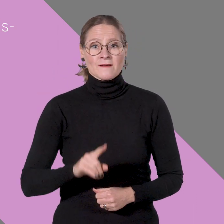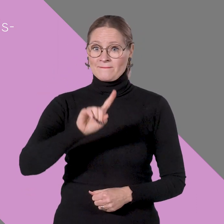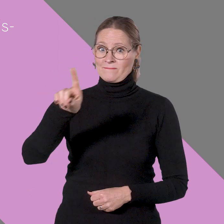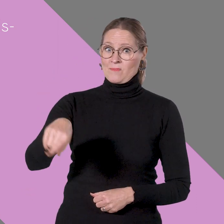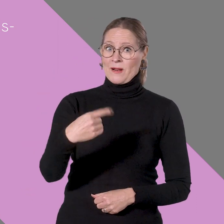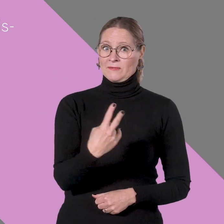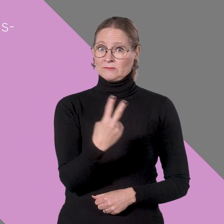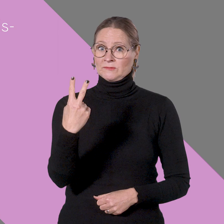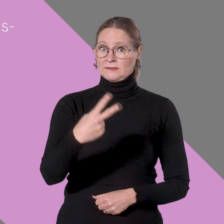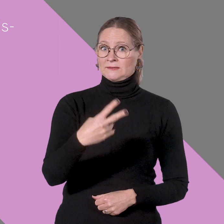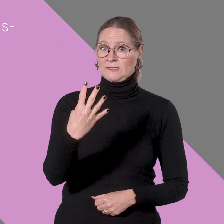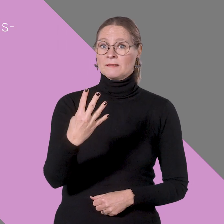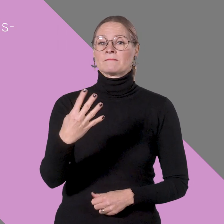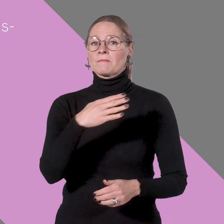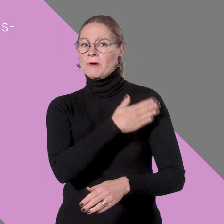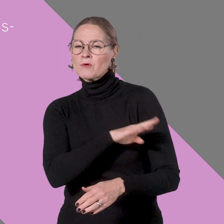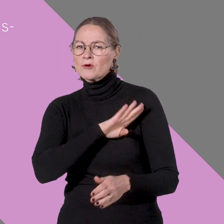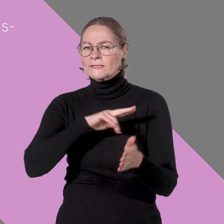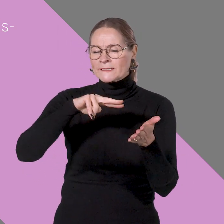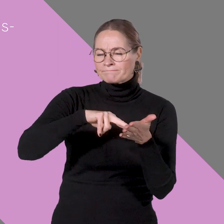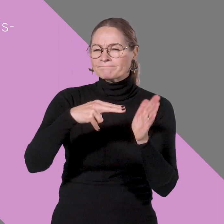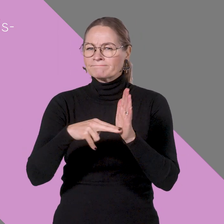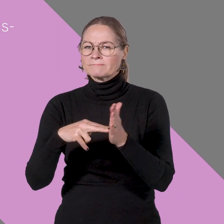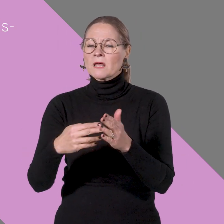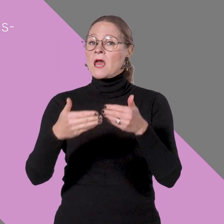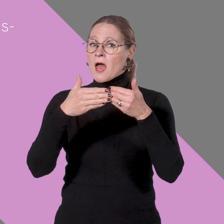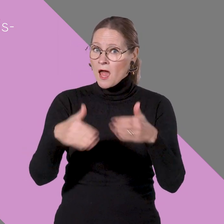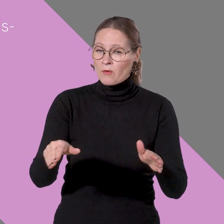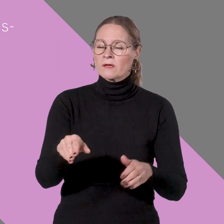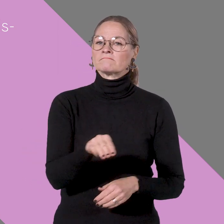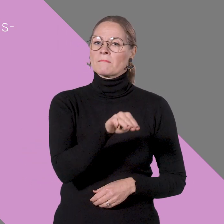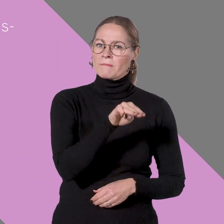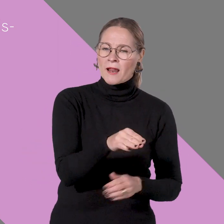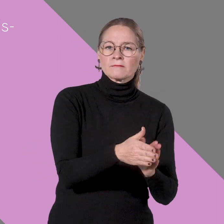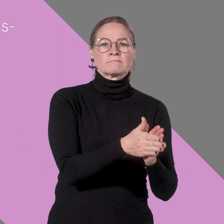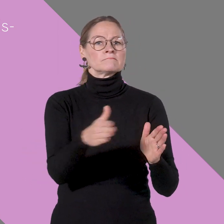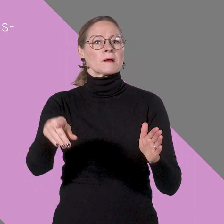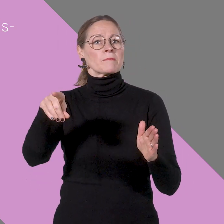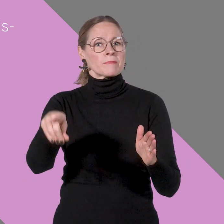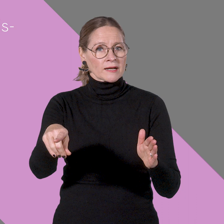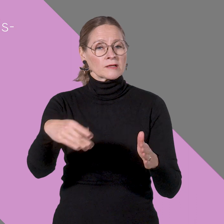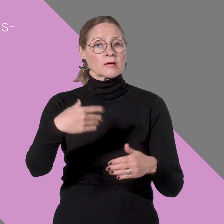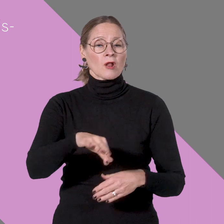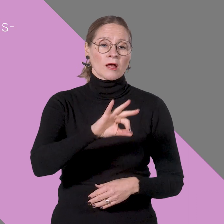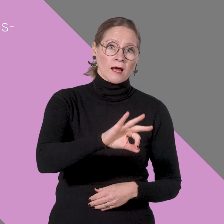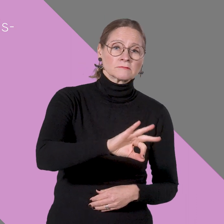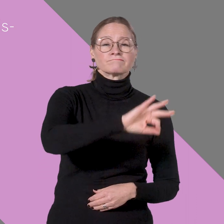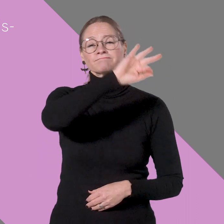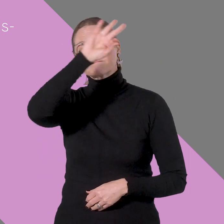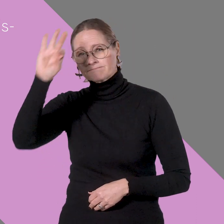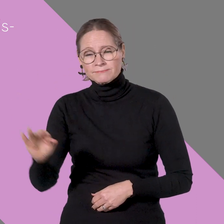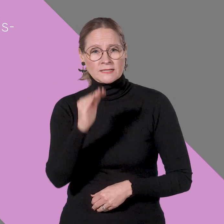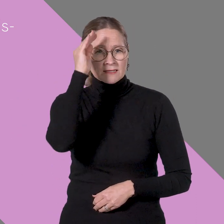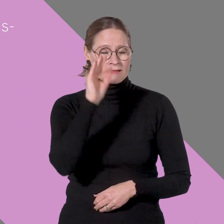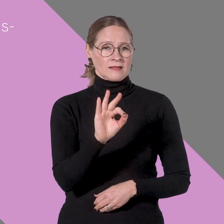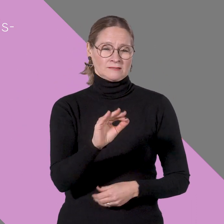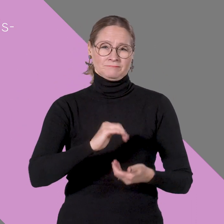Vuonna 2024 palvelun on suunniteltu olevan auki ma-pe klo 8-20, -